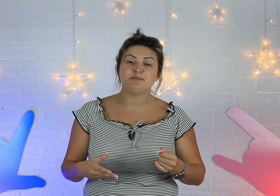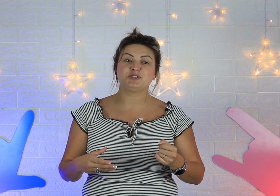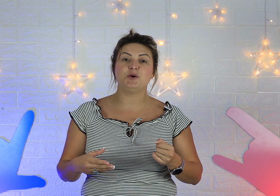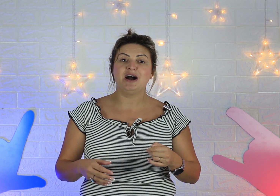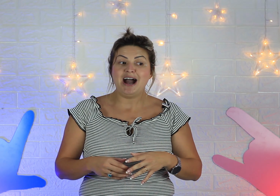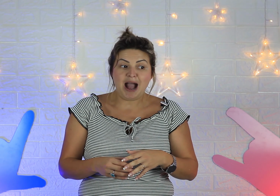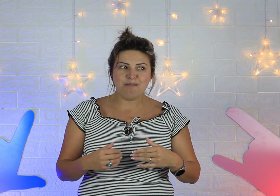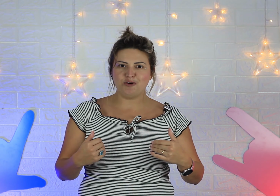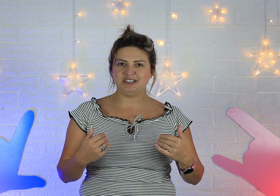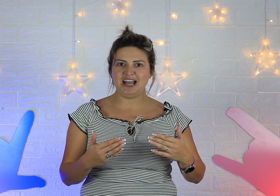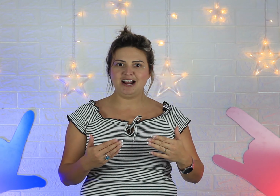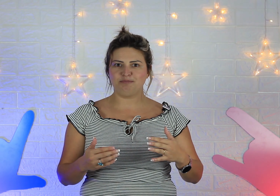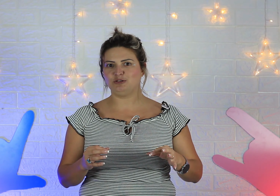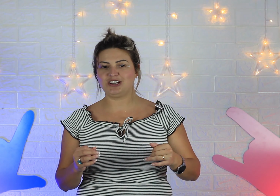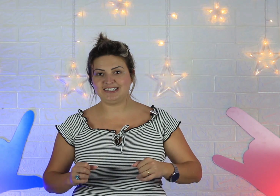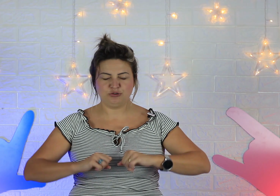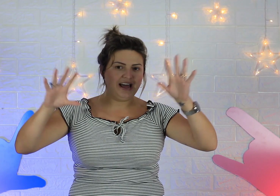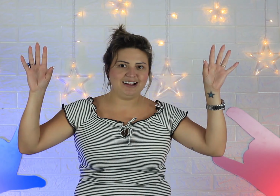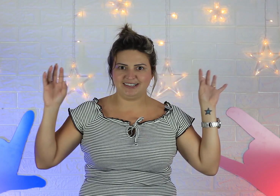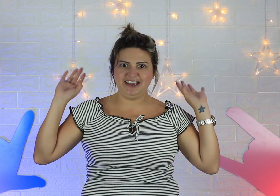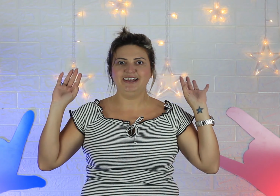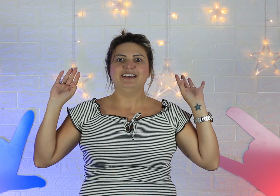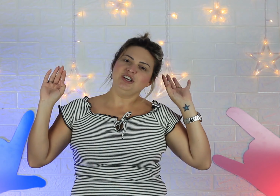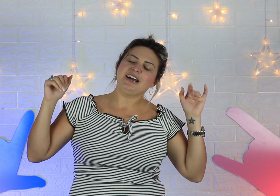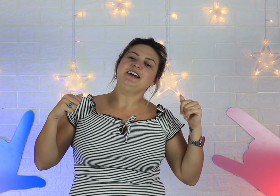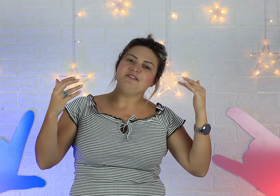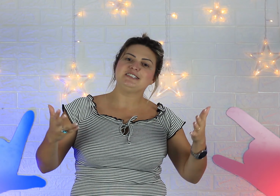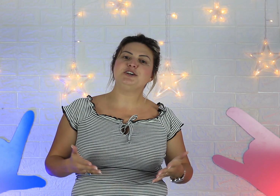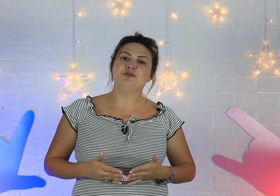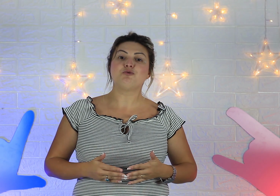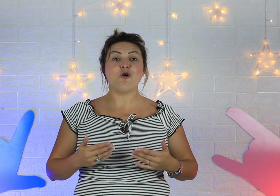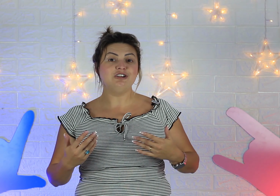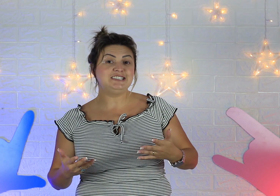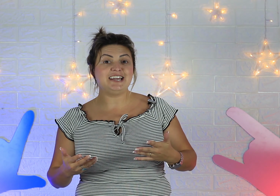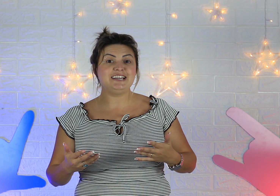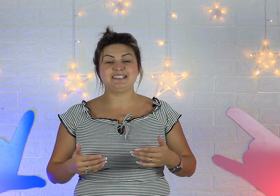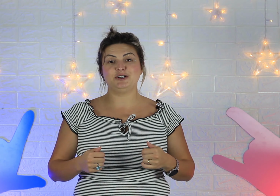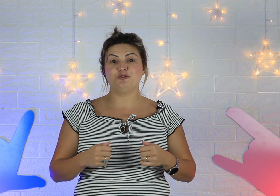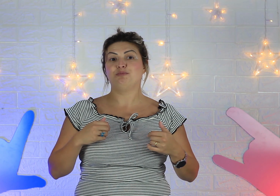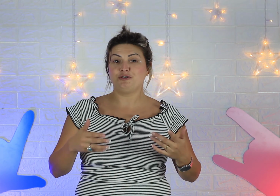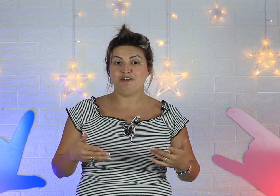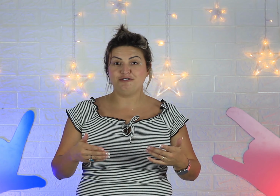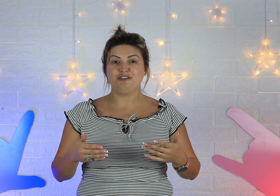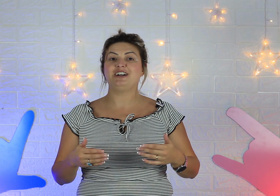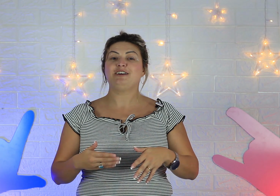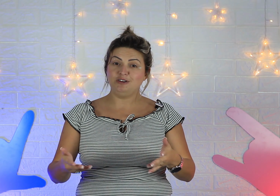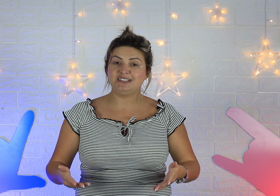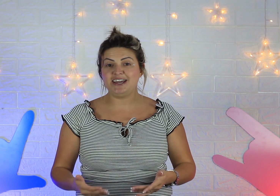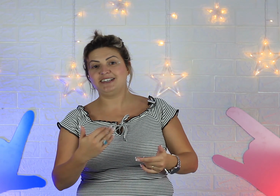chegar nessa pessoa e vão chegar assim do nada né chegar e fazer um com extensão por favor né Com